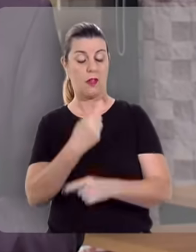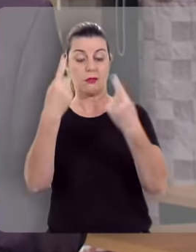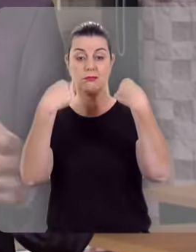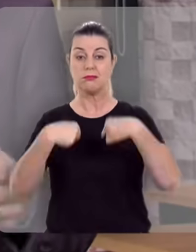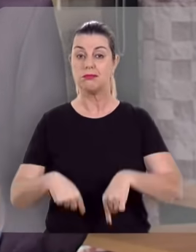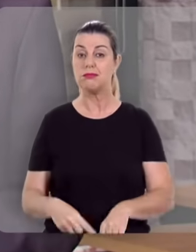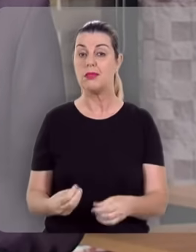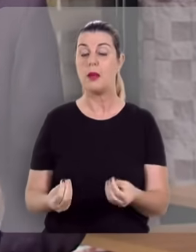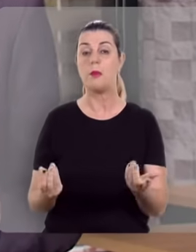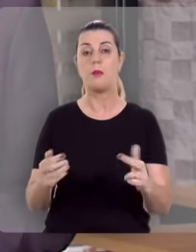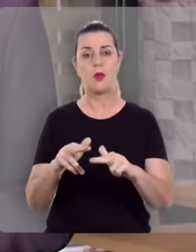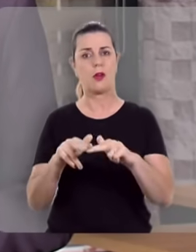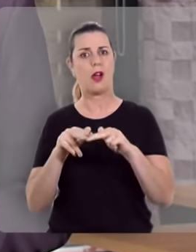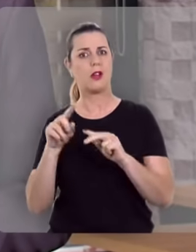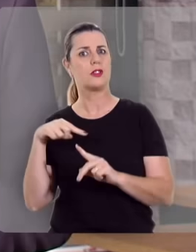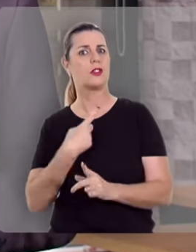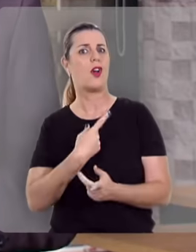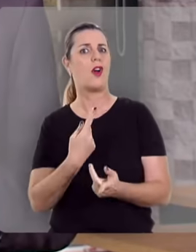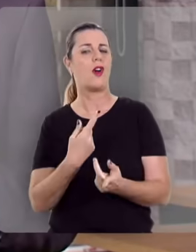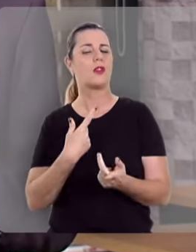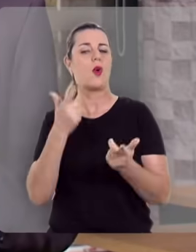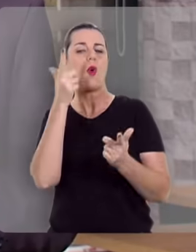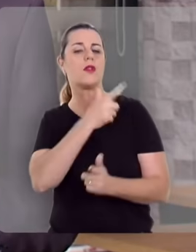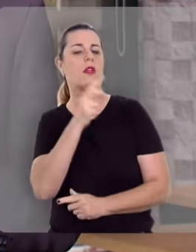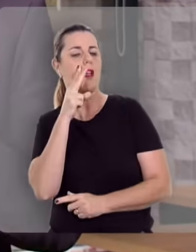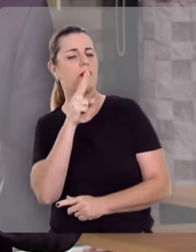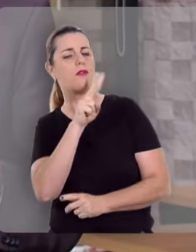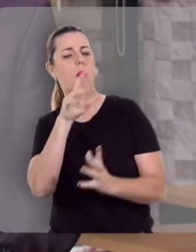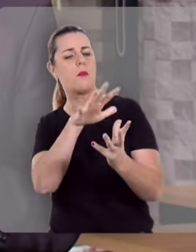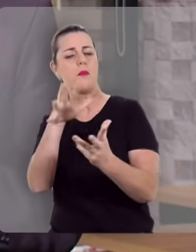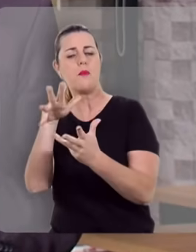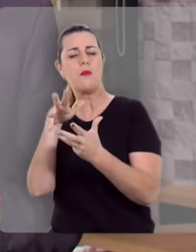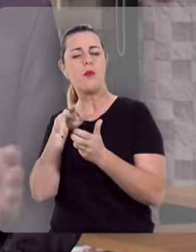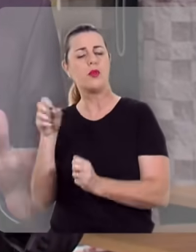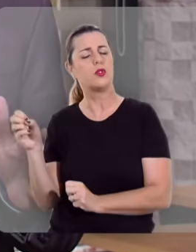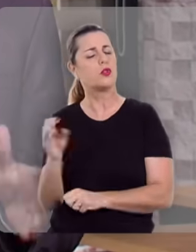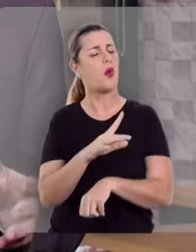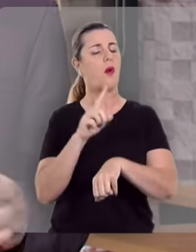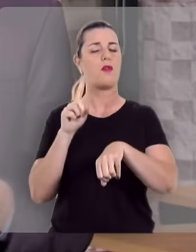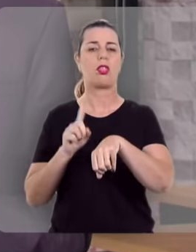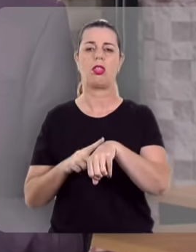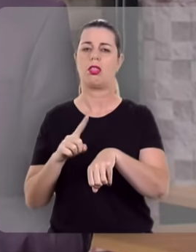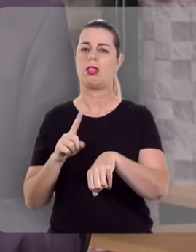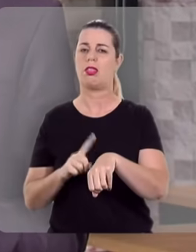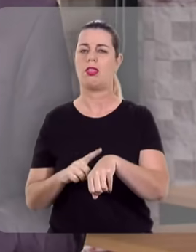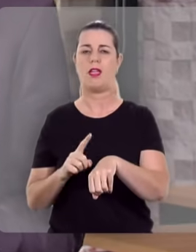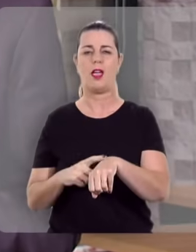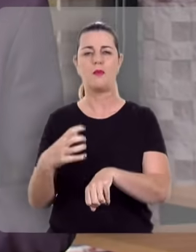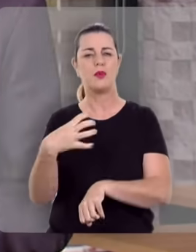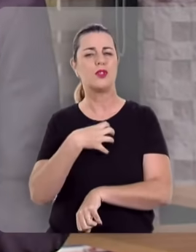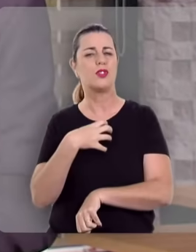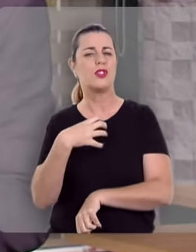da nossa existência afinal de contas nós passamos a enxergar o mundo e uma nova perspectiva quando